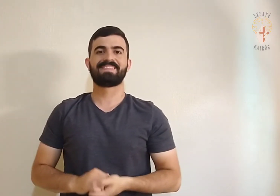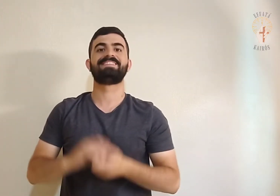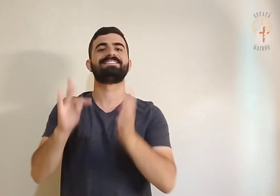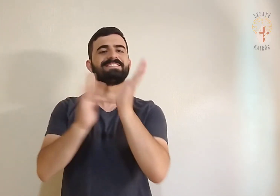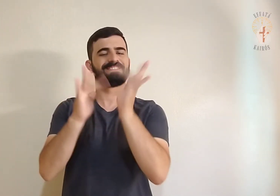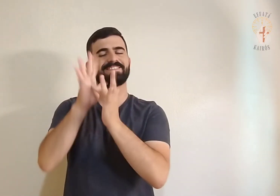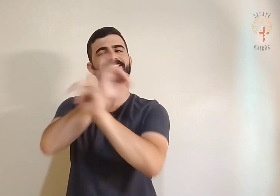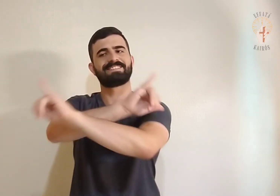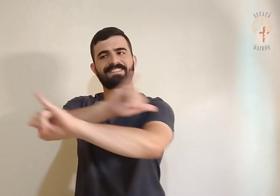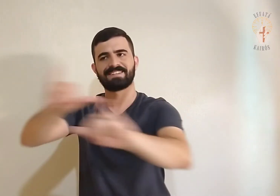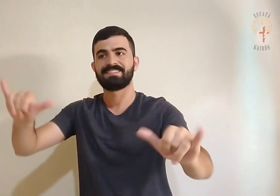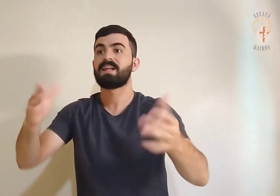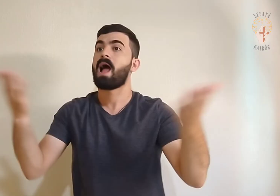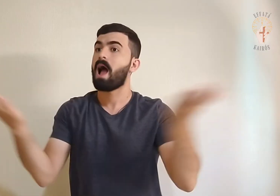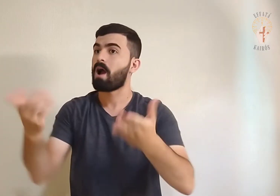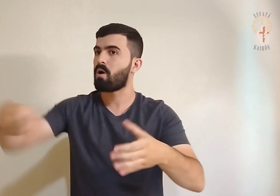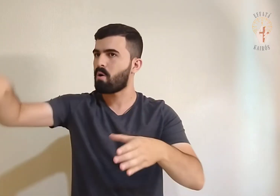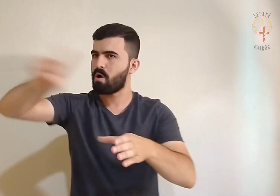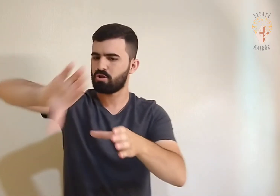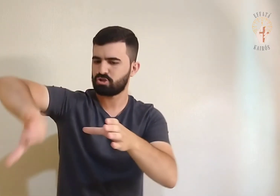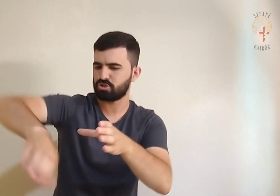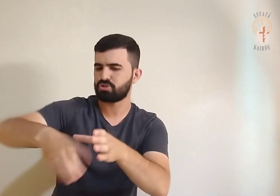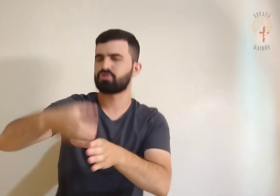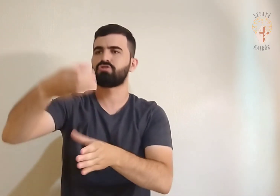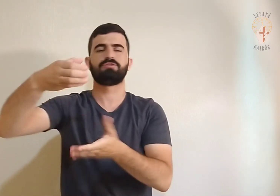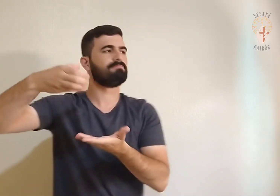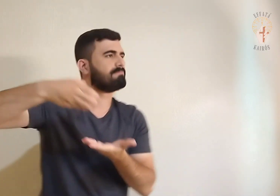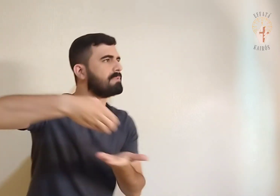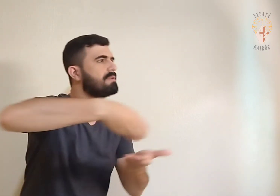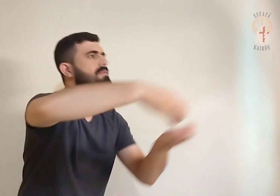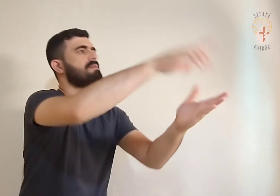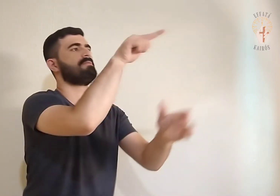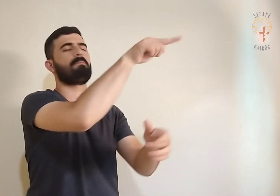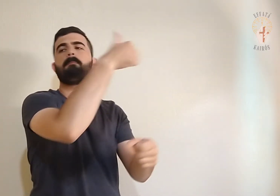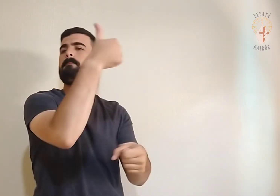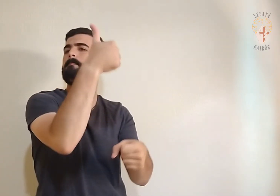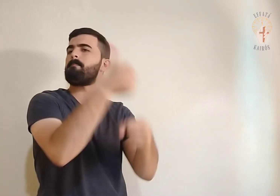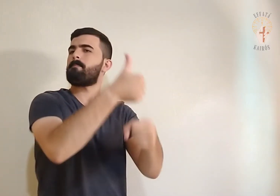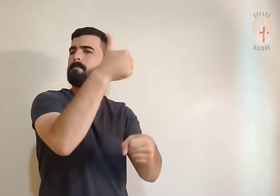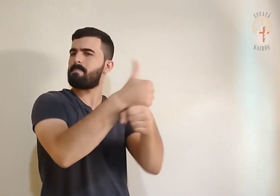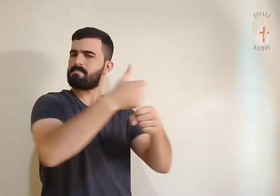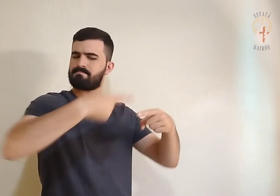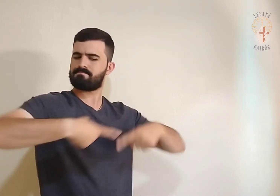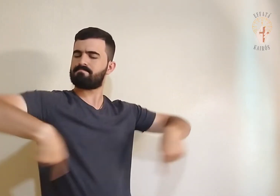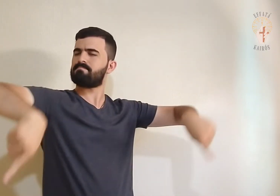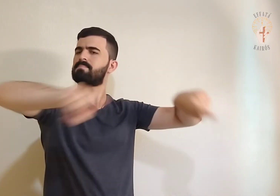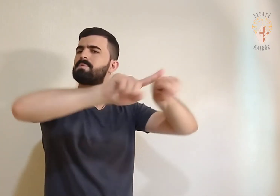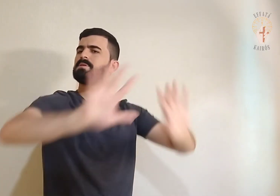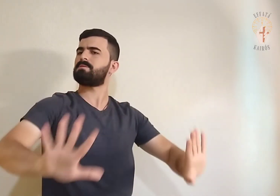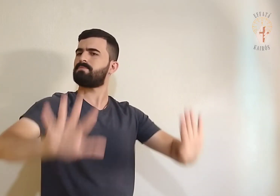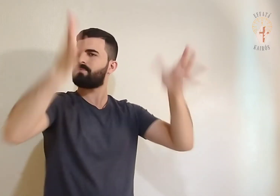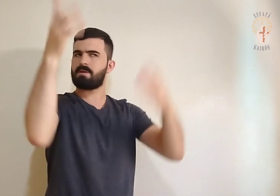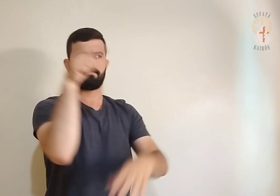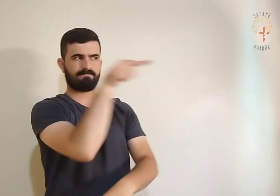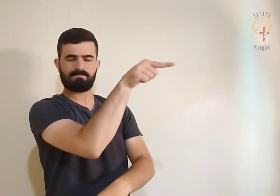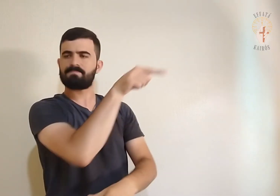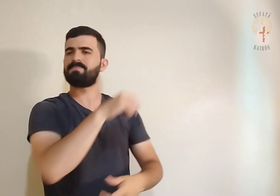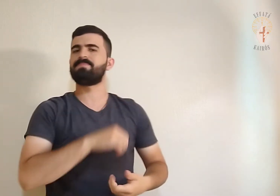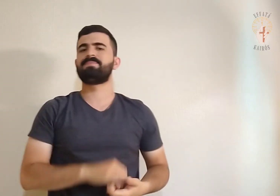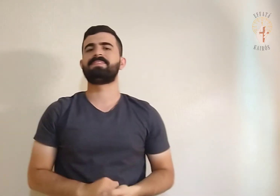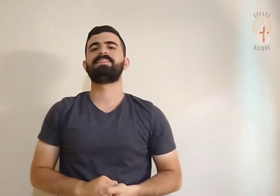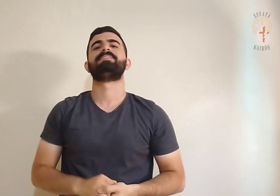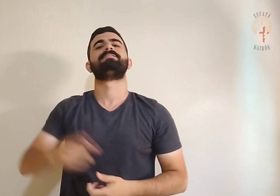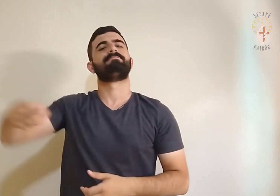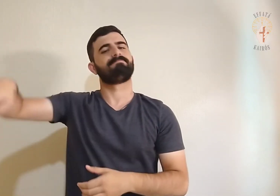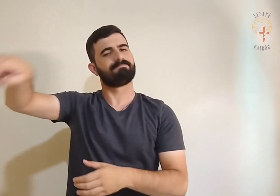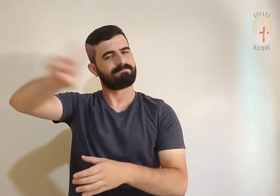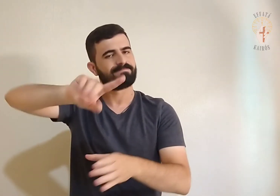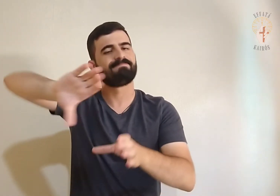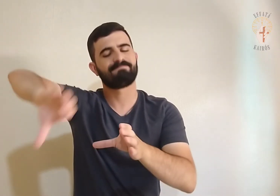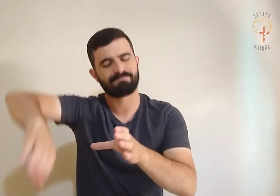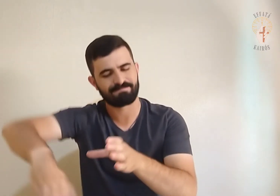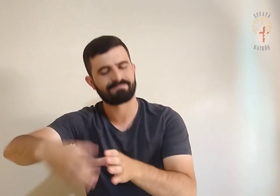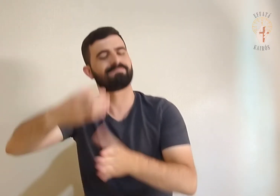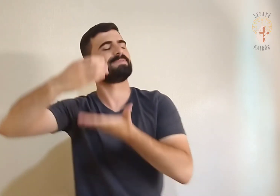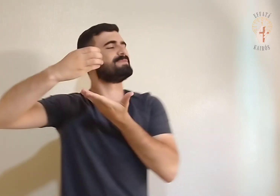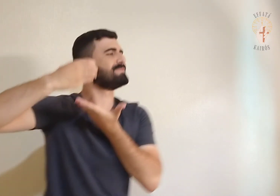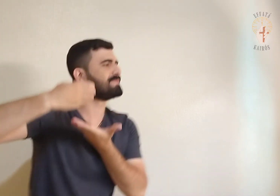8 - Jesus disse: “Agora tirai e levai ao mestre-sala”. E eles levaram.